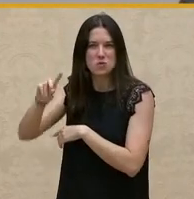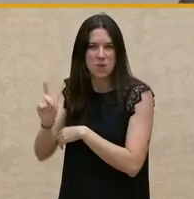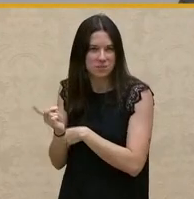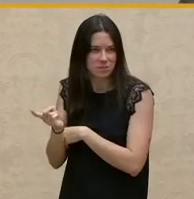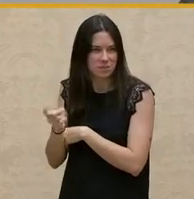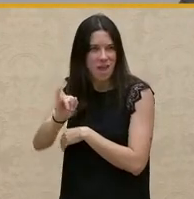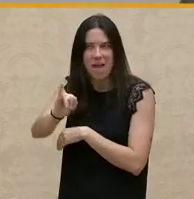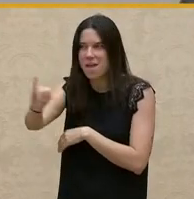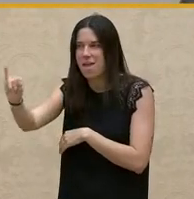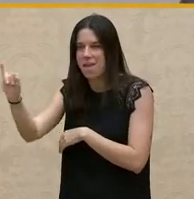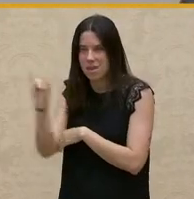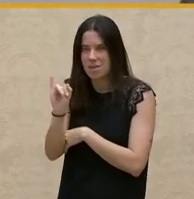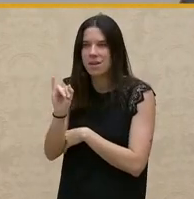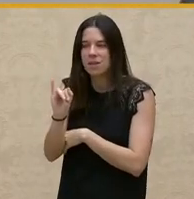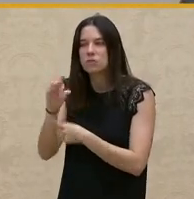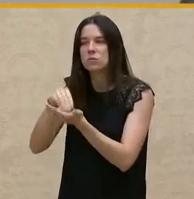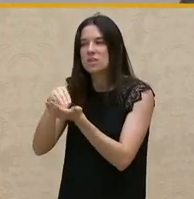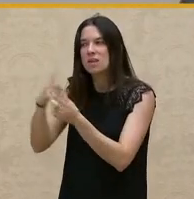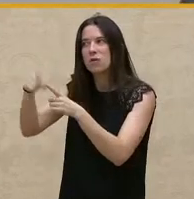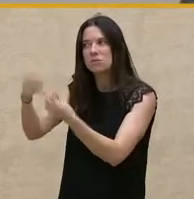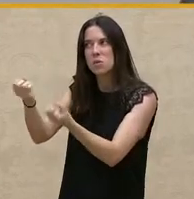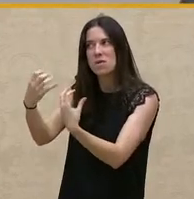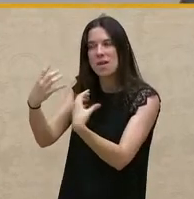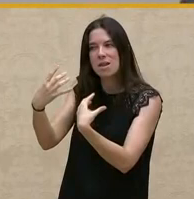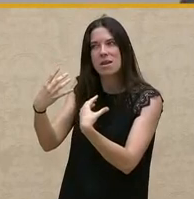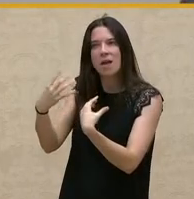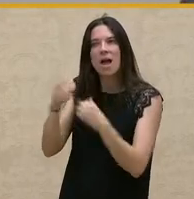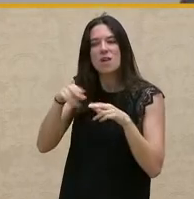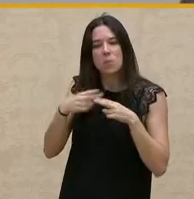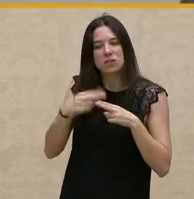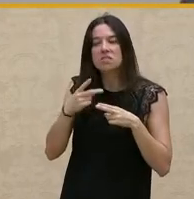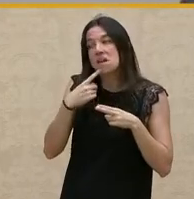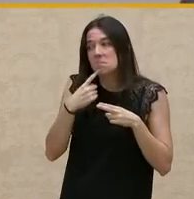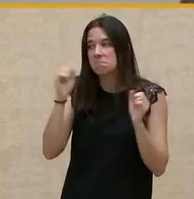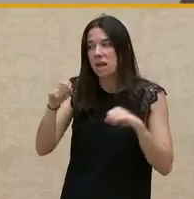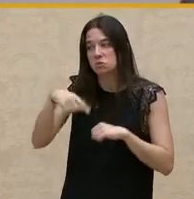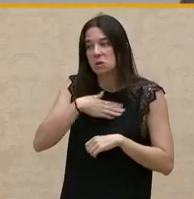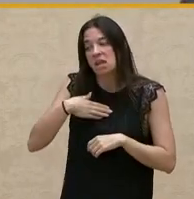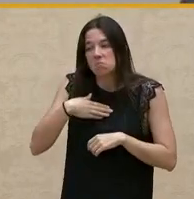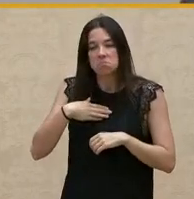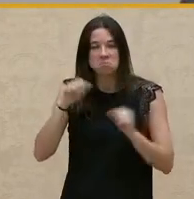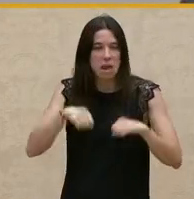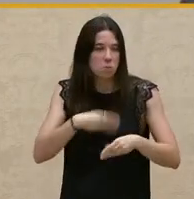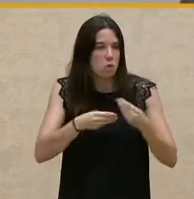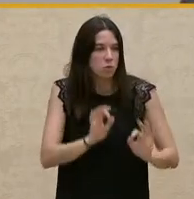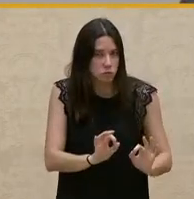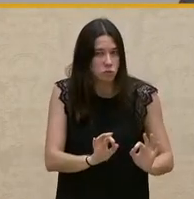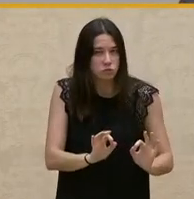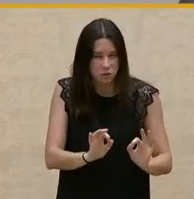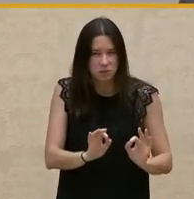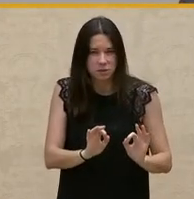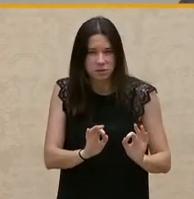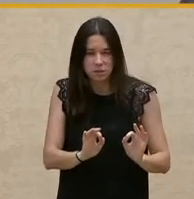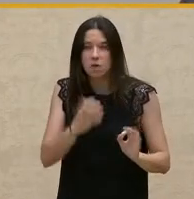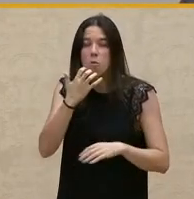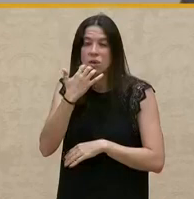de lo que se dice, ejecutan estos deseos. Cuando, por ejemplo, hay, el artículo 27